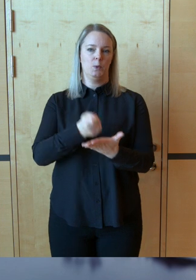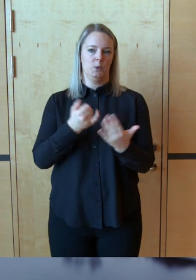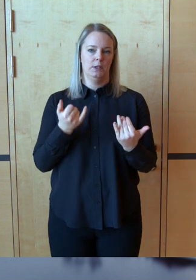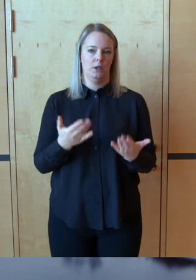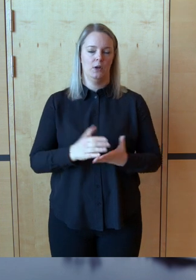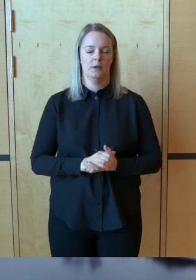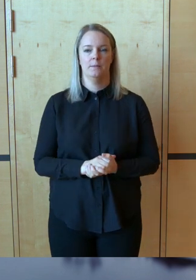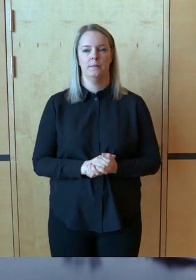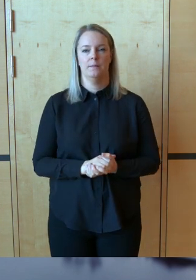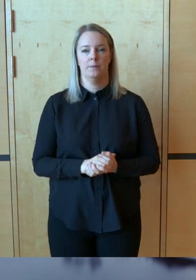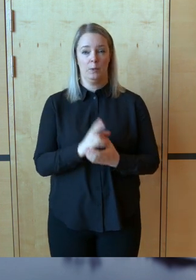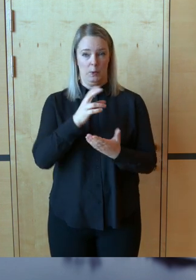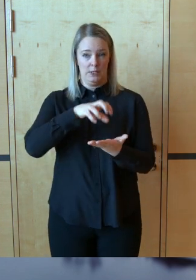Stor samhällsomvandling